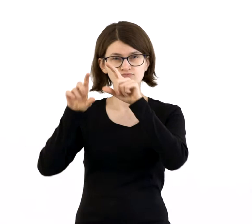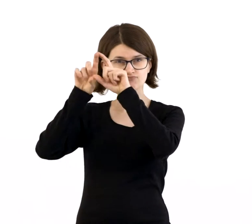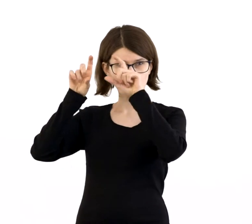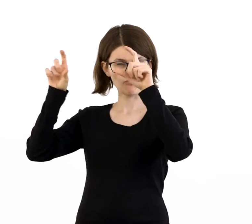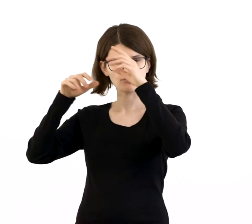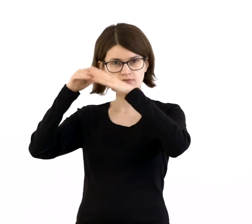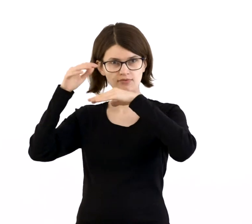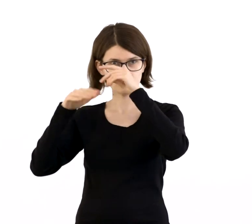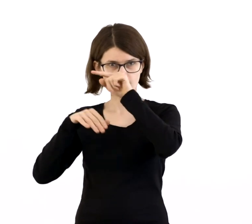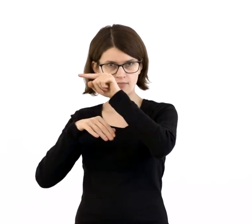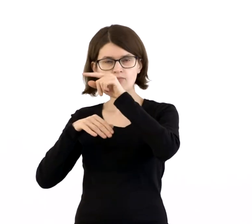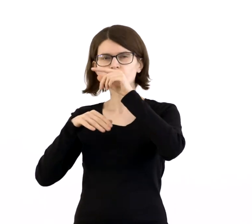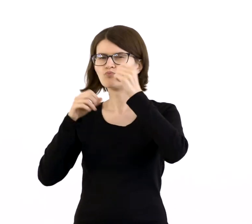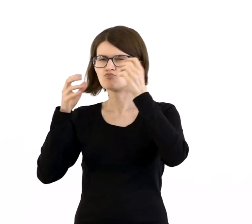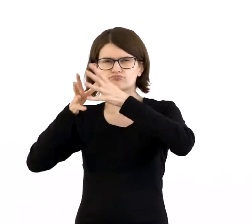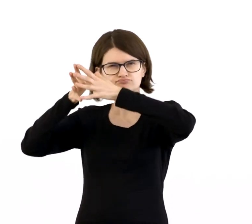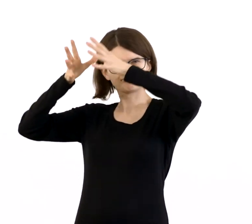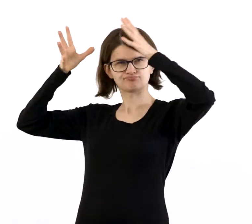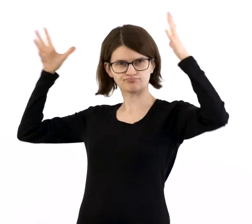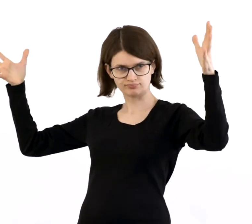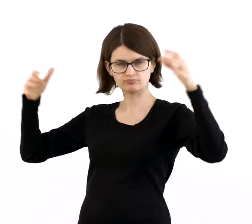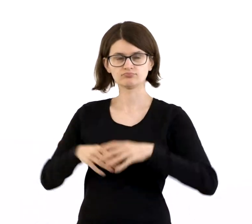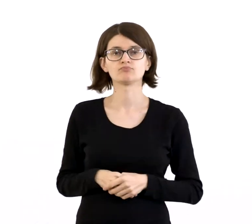Świątynie były monumentalne.